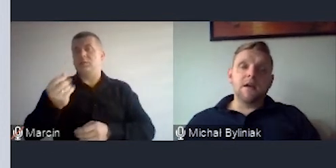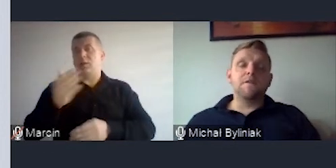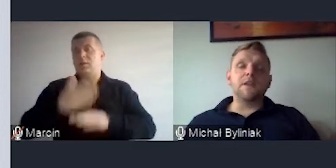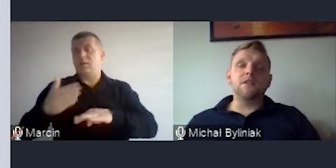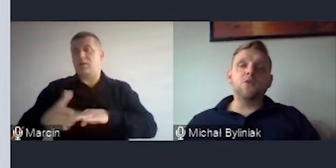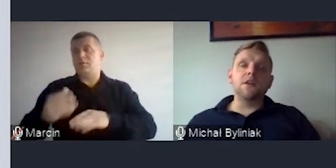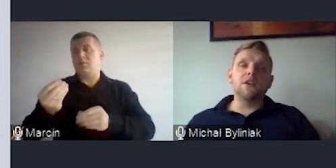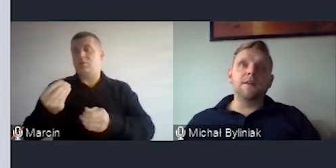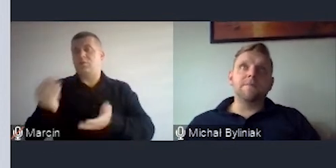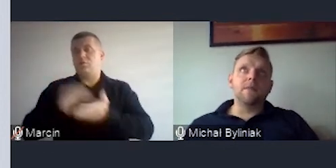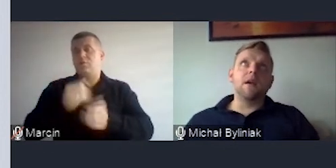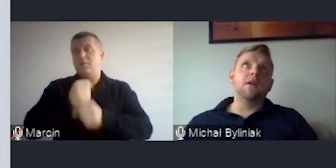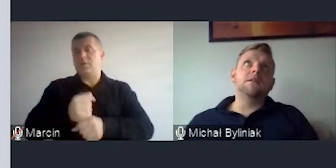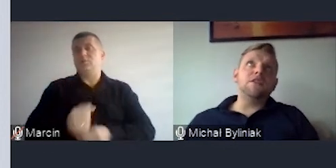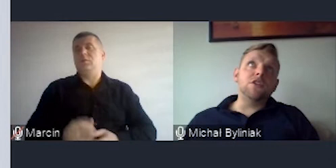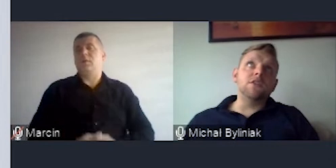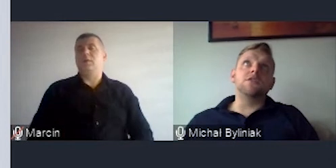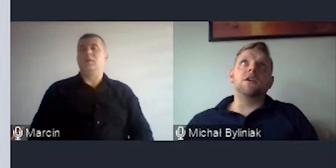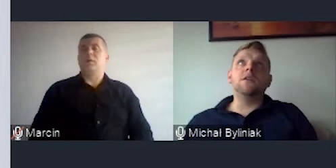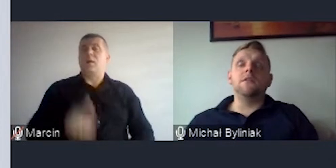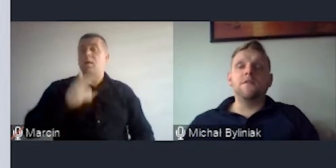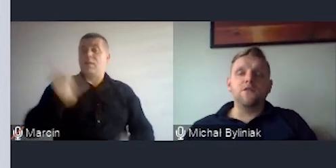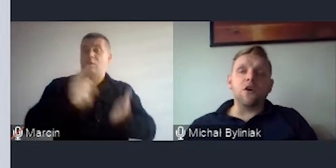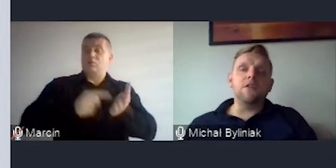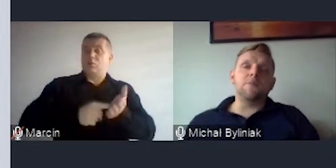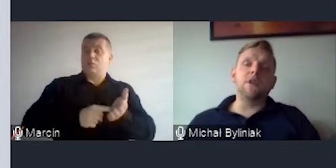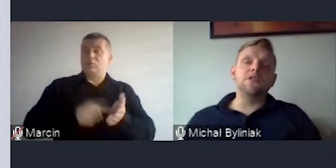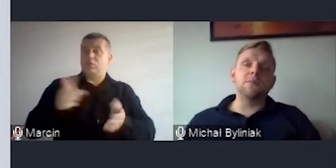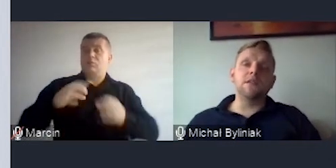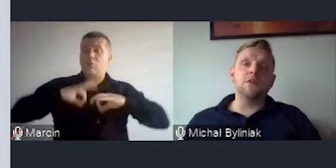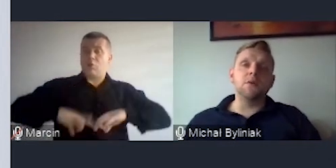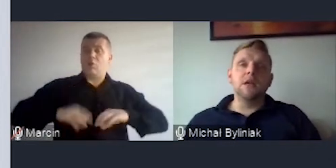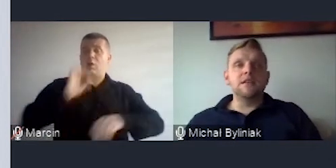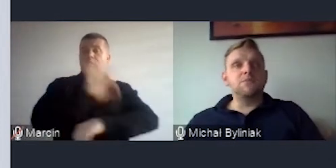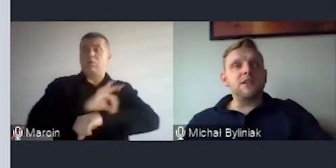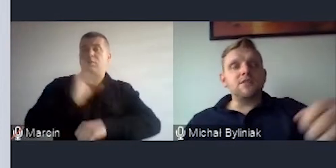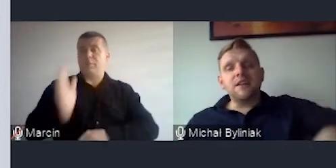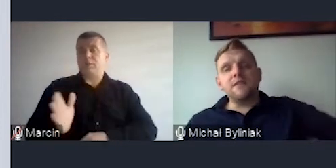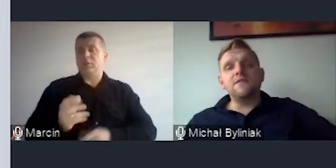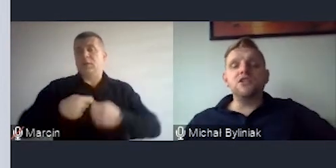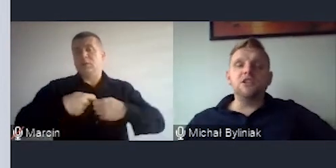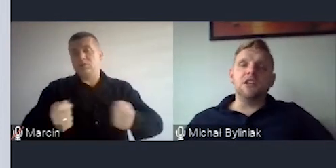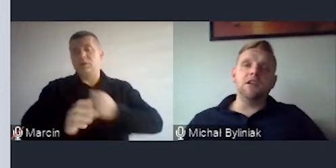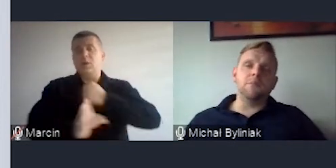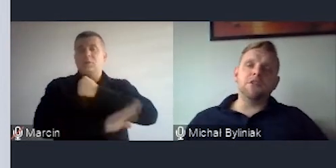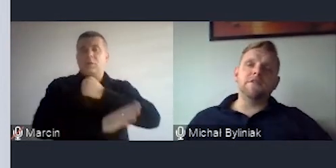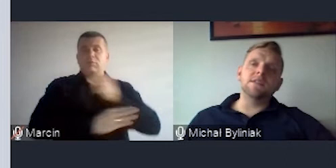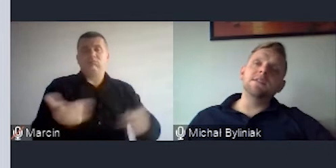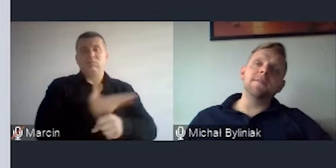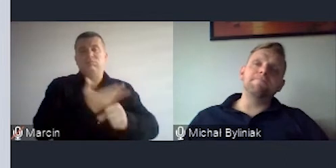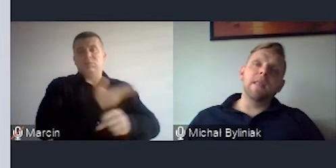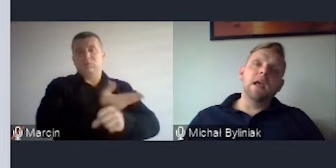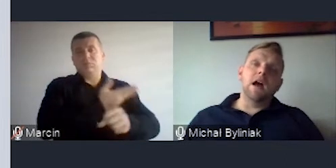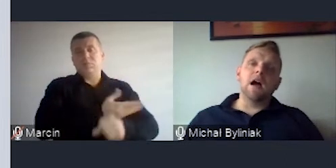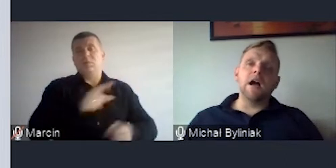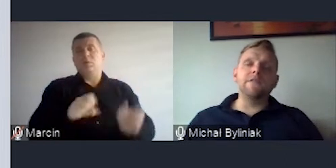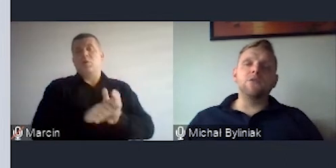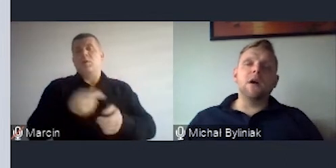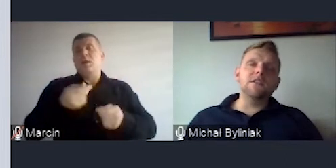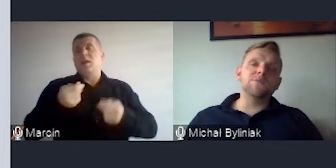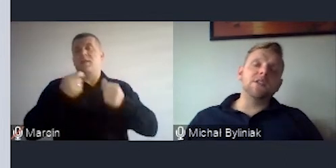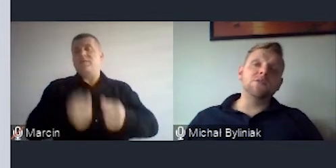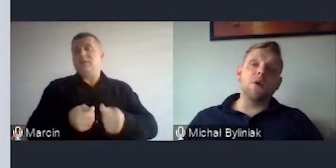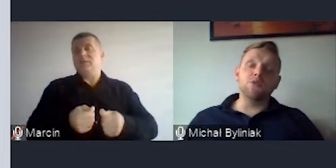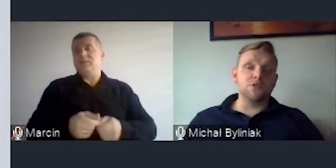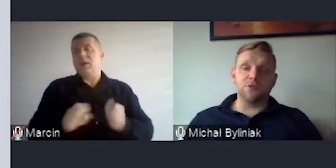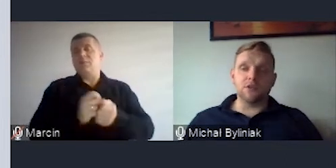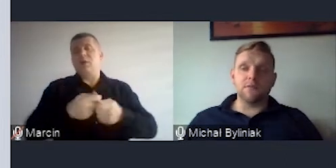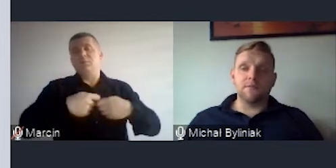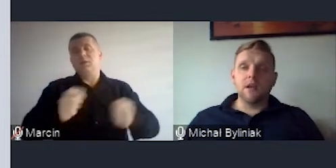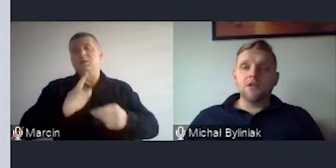W takim układzie najczęściej dochodem w projekcie będą sprzedaż drewna z wycinki pod inwestycję, ewentualnie sprzedaż złomu z rozbiórki.